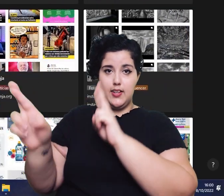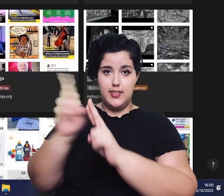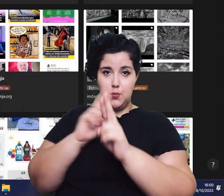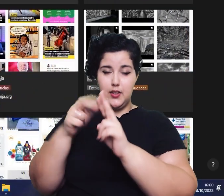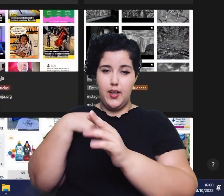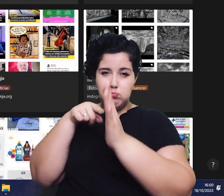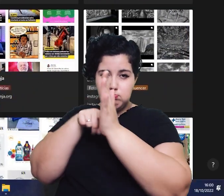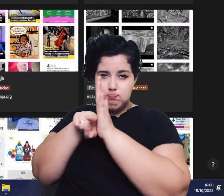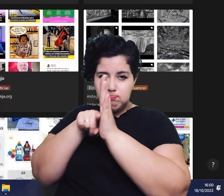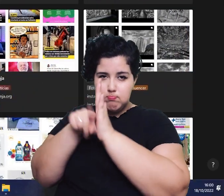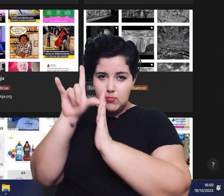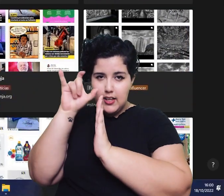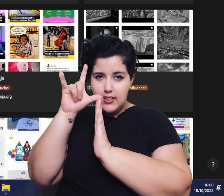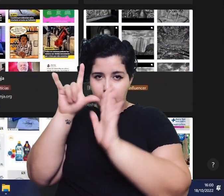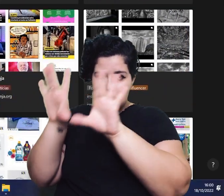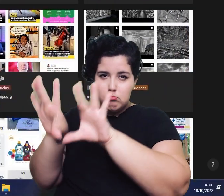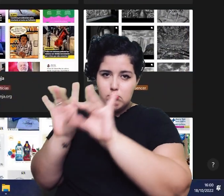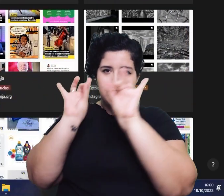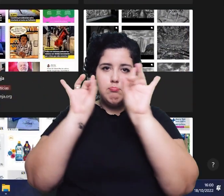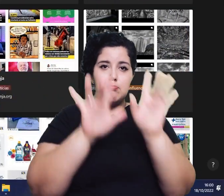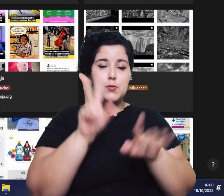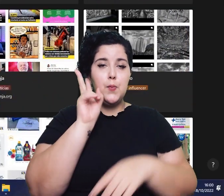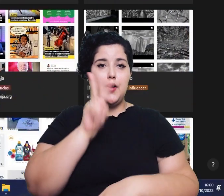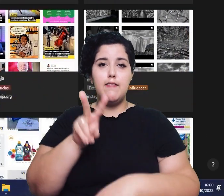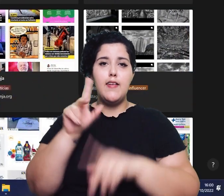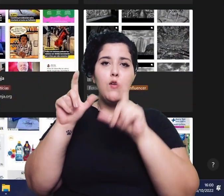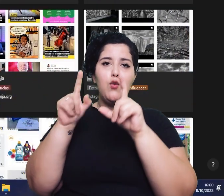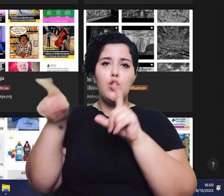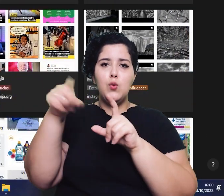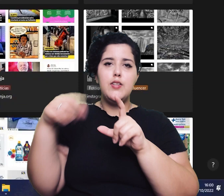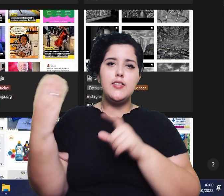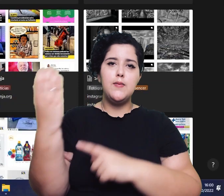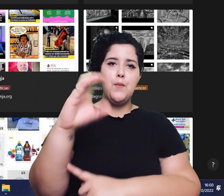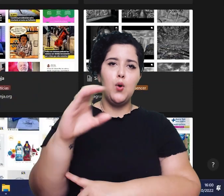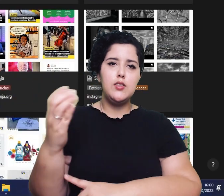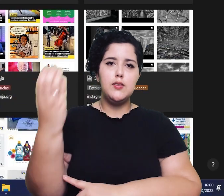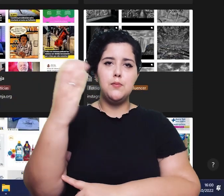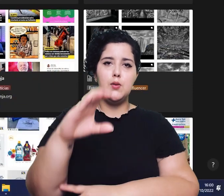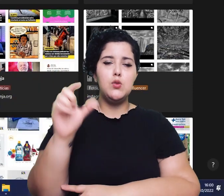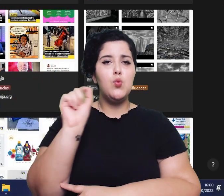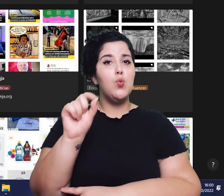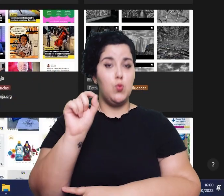o Instagram dessa galera pra ver o que que essa galera tava postando, porque eu acho que é uma forma muito autêntica de